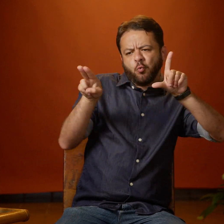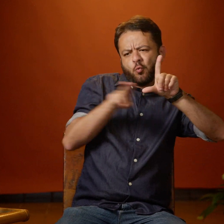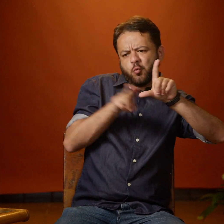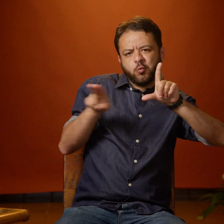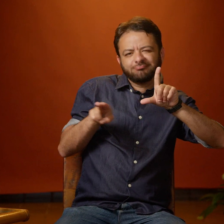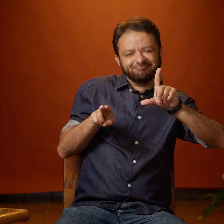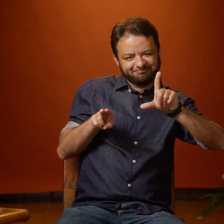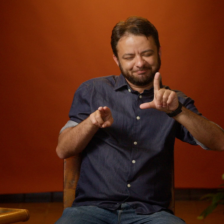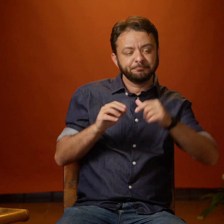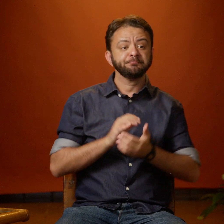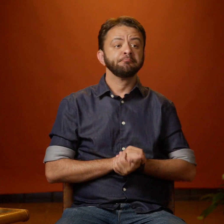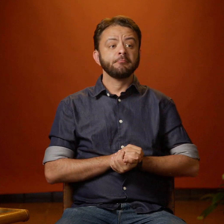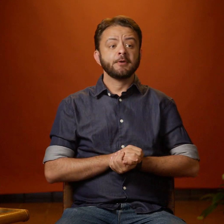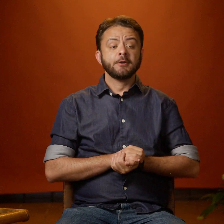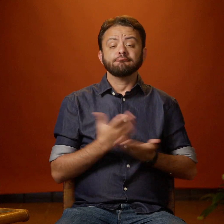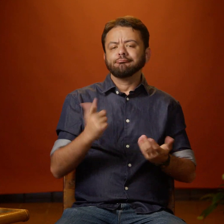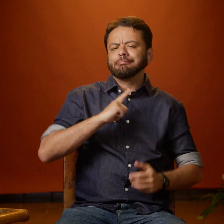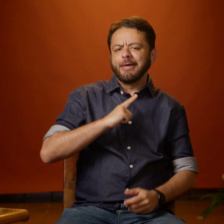e quando temos a situação de 180 palavras por minuto